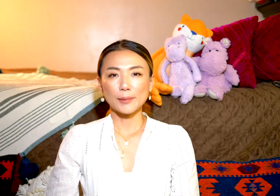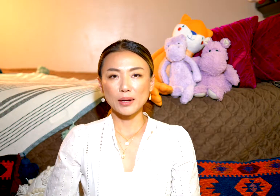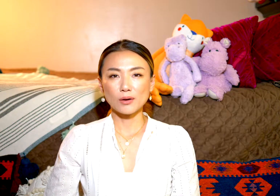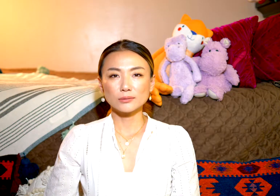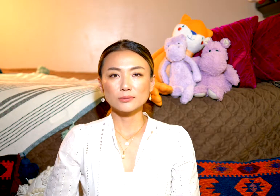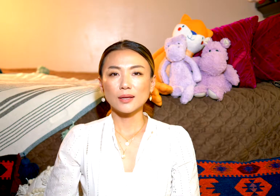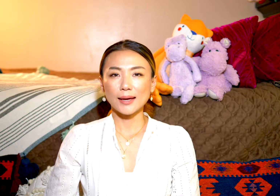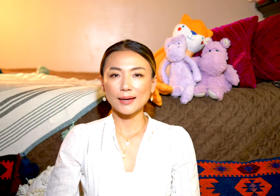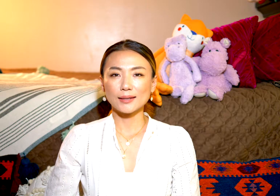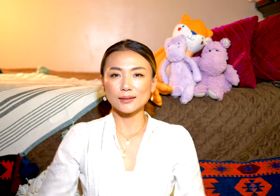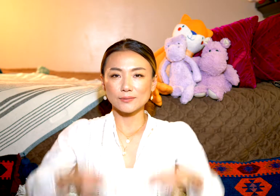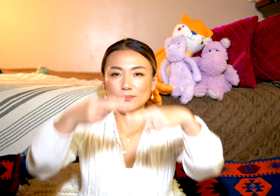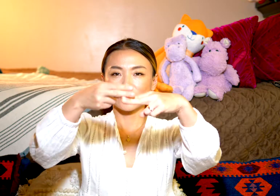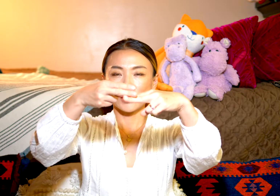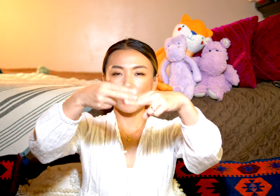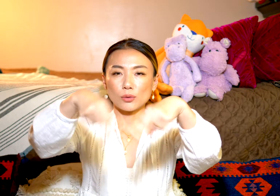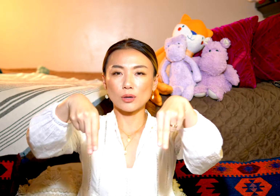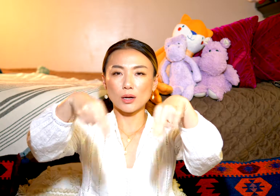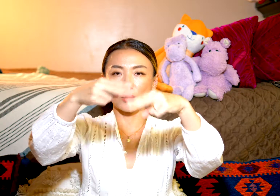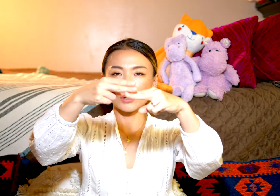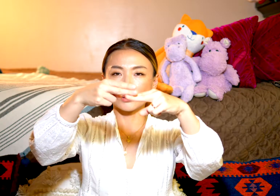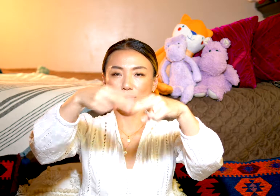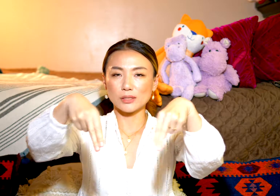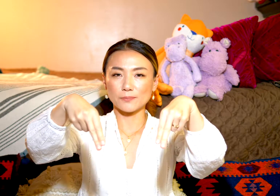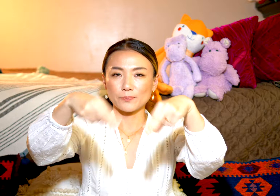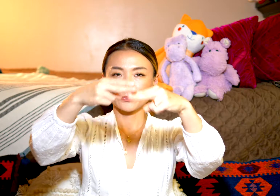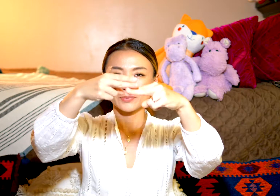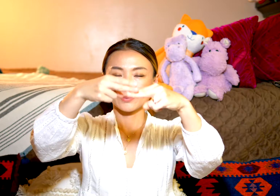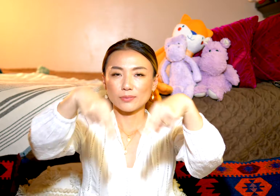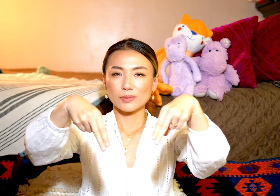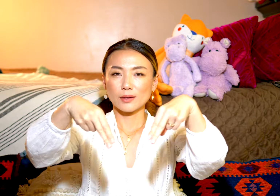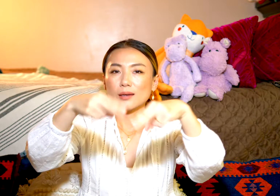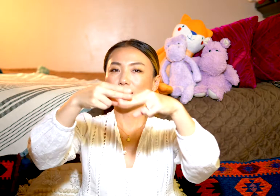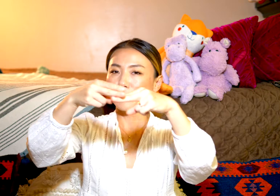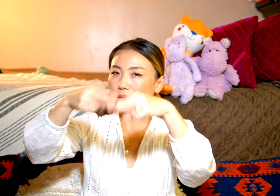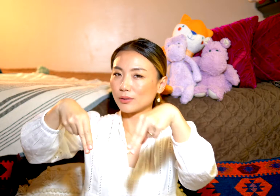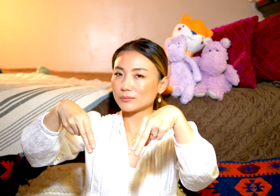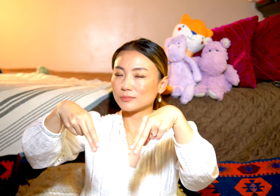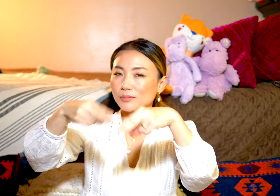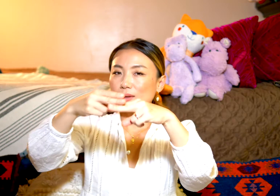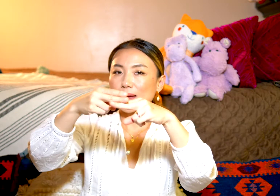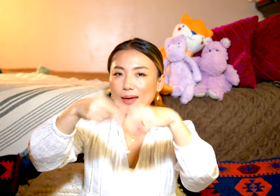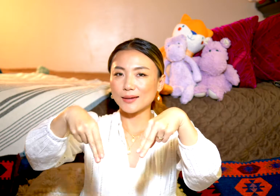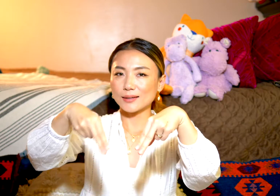たまご Egg 卵の殻を割るように たまご Egg